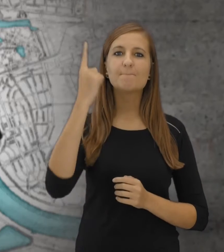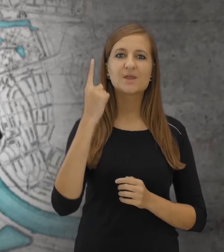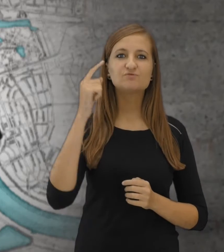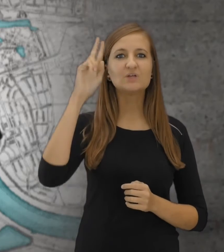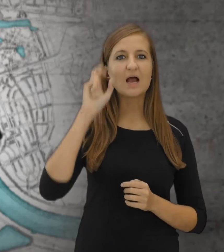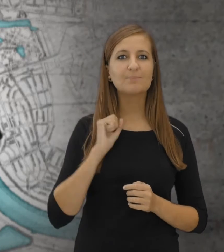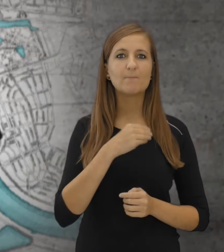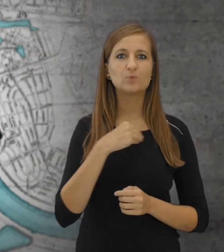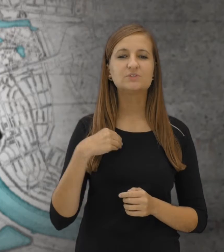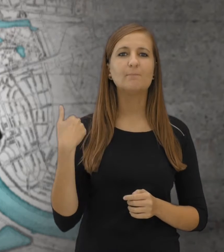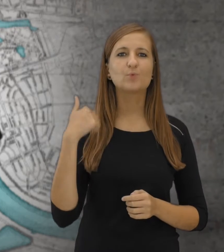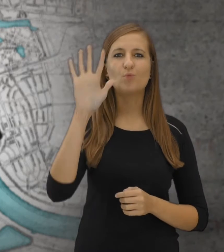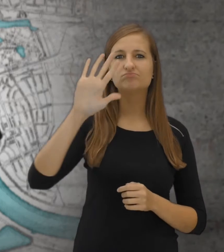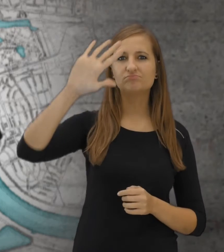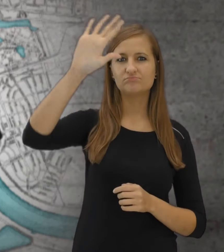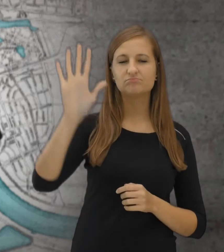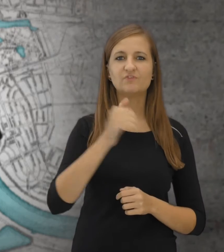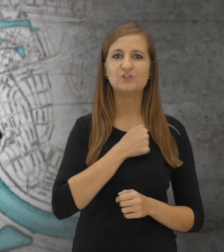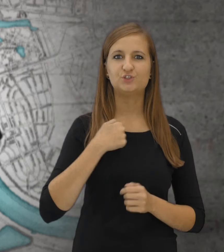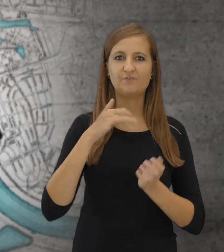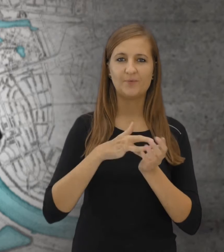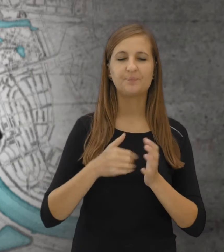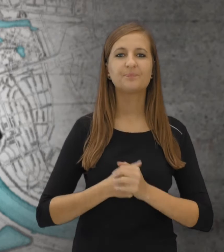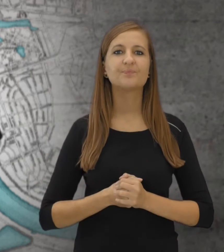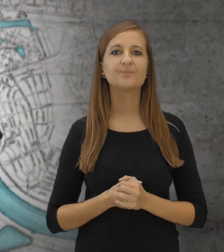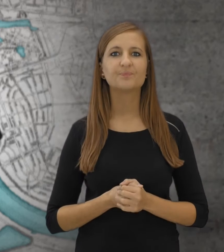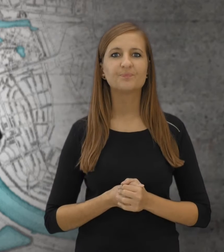I Armia Polska była wtedy na wschodnich przedmieściach Warszawy.